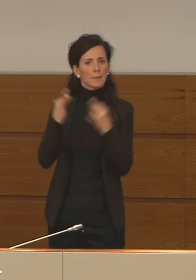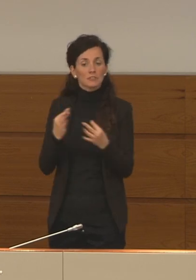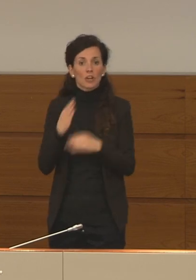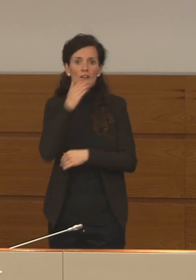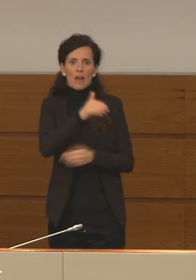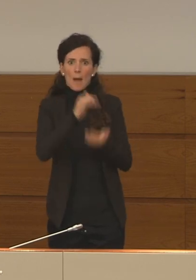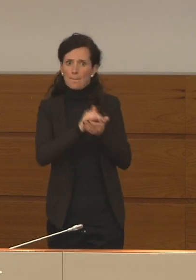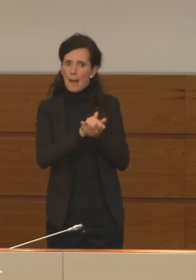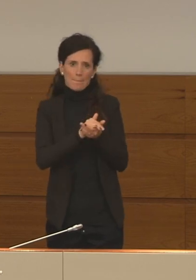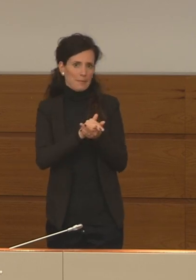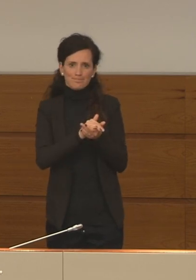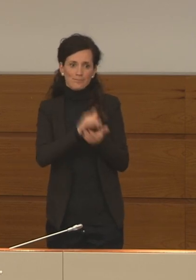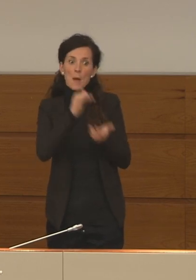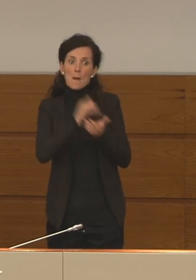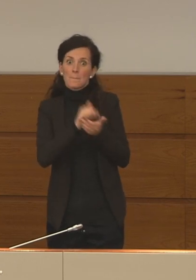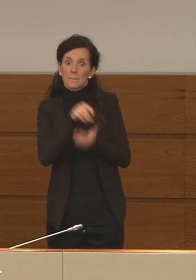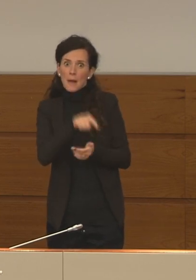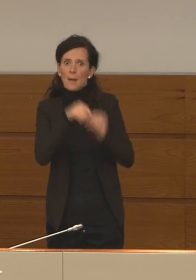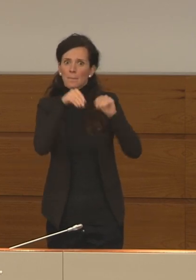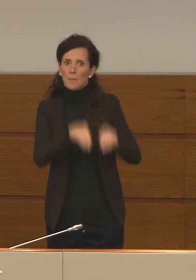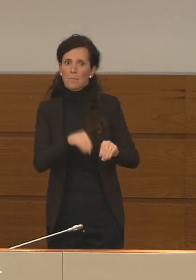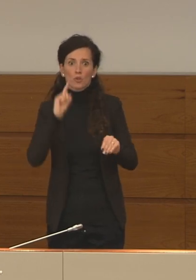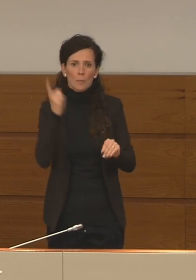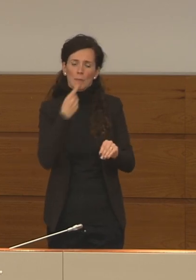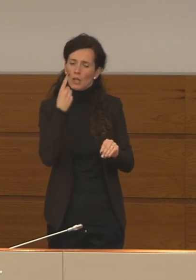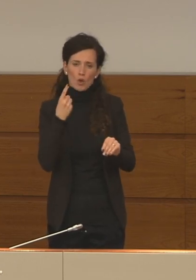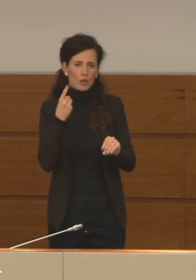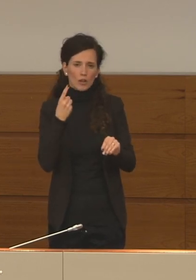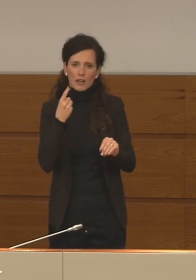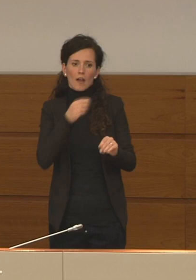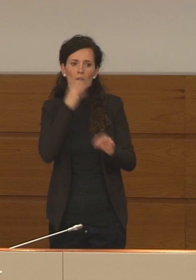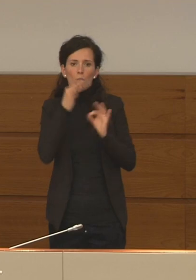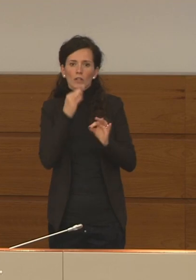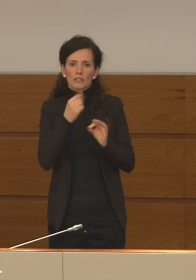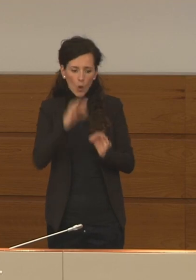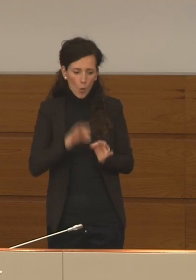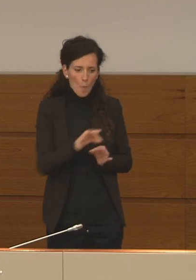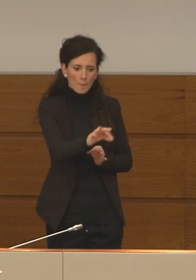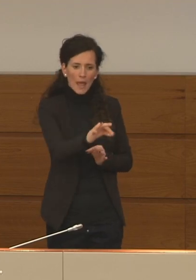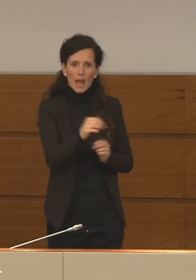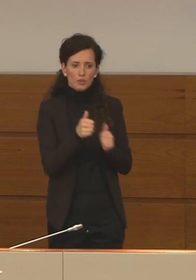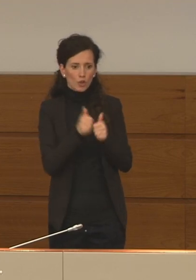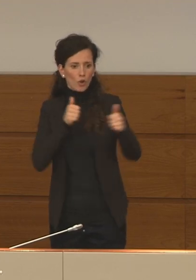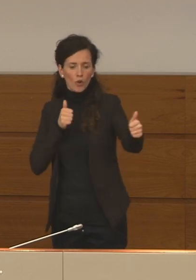posto migliore dove poter garantire la distanza di un metro tra una persona e l'altra.